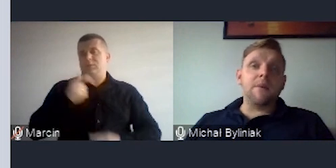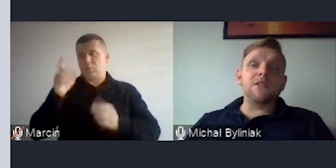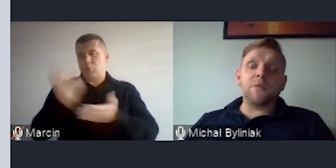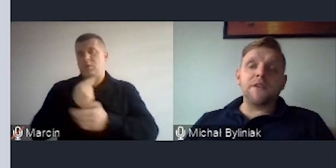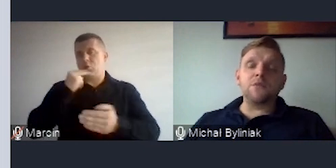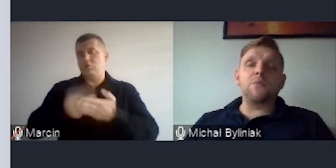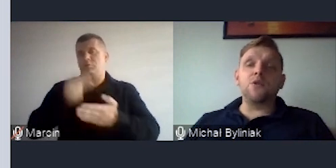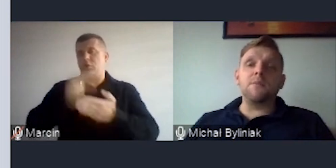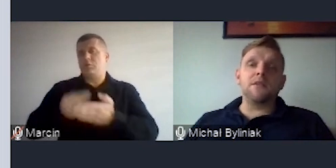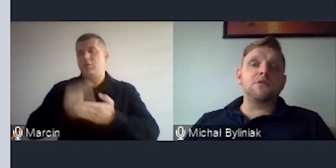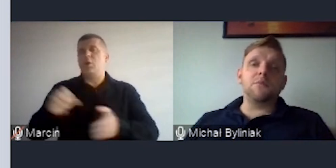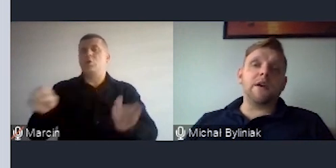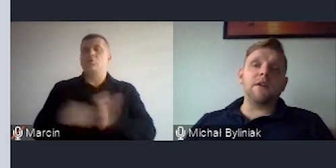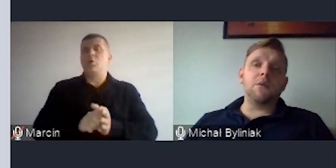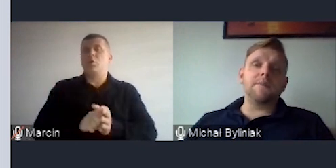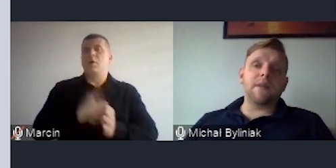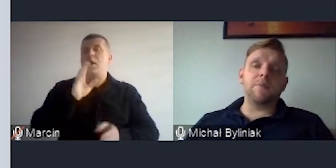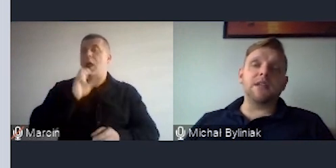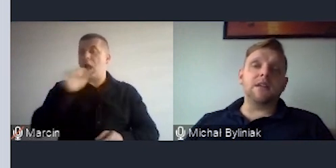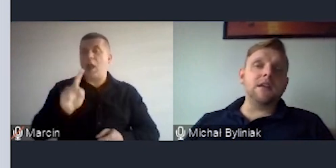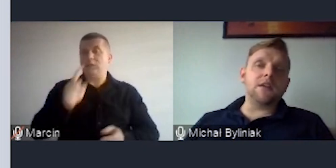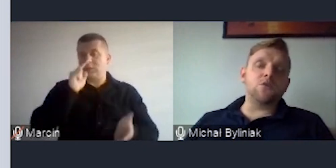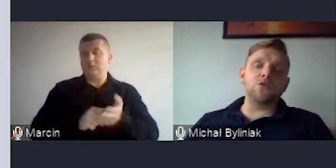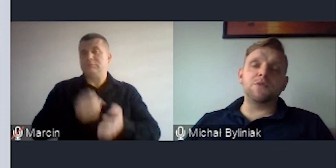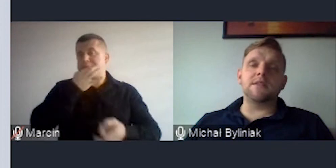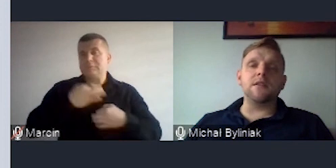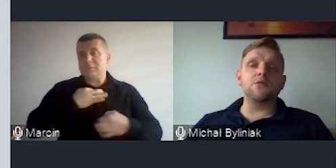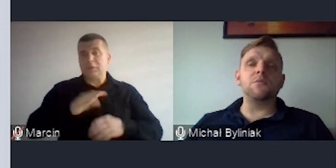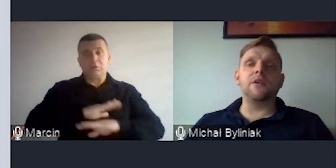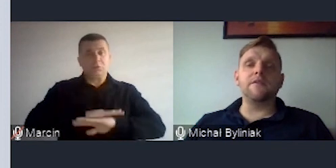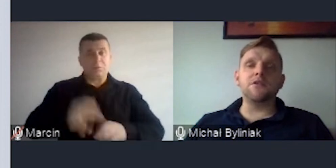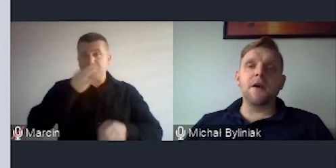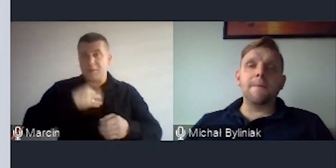Będę odpowiadał dopóki będą się pojawiały pytania, jak już przestaną się pojawiać,